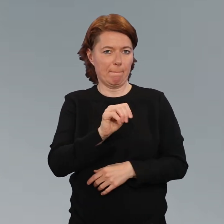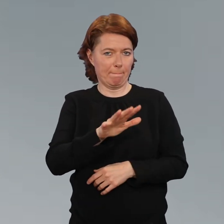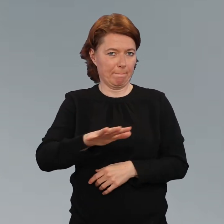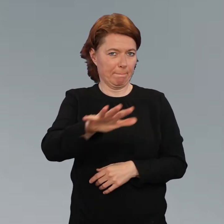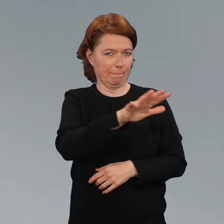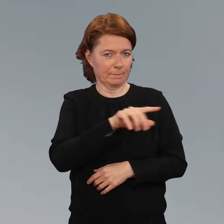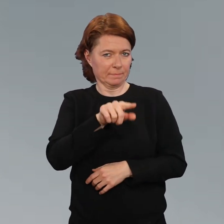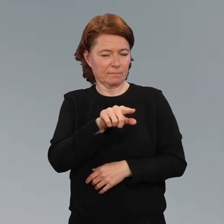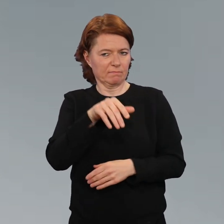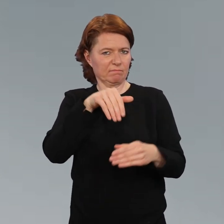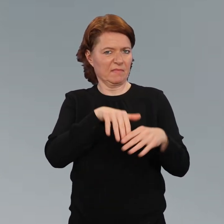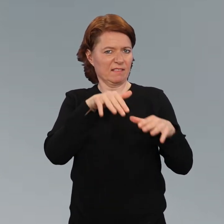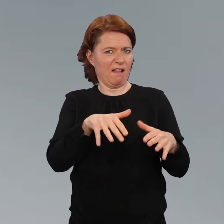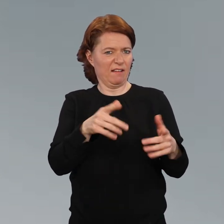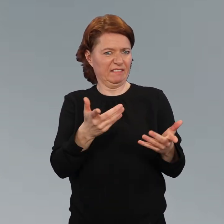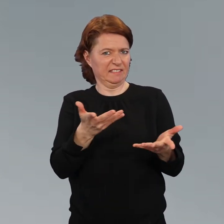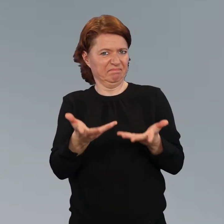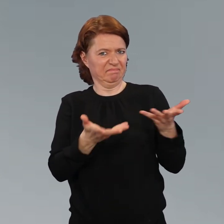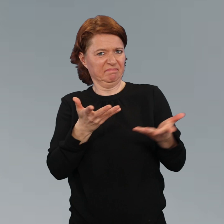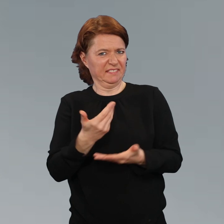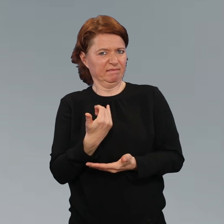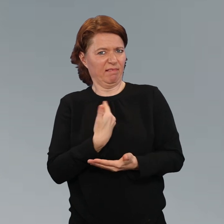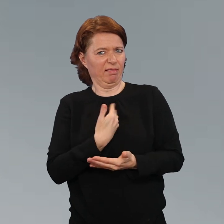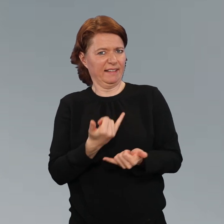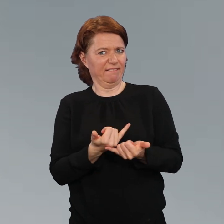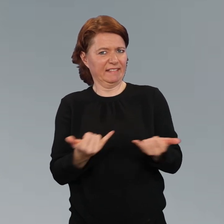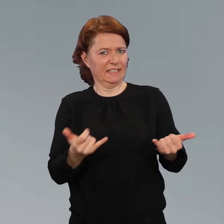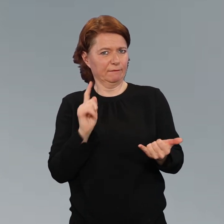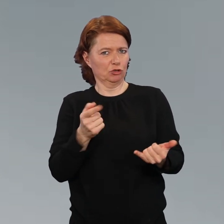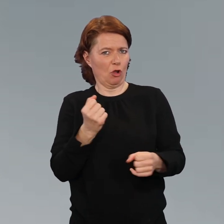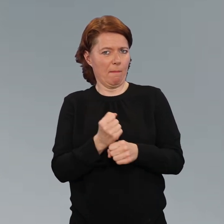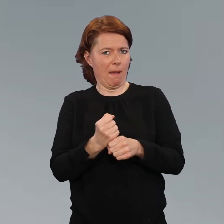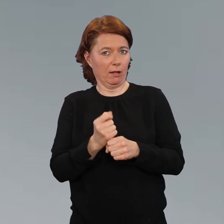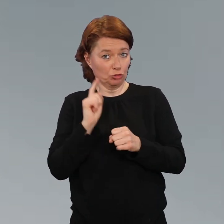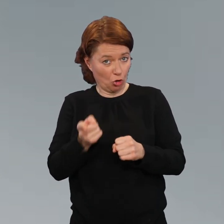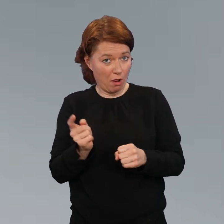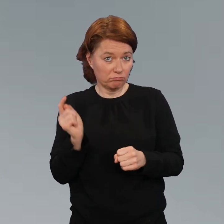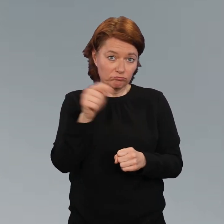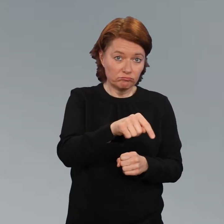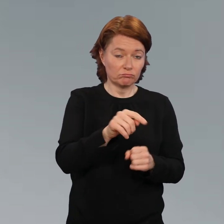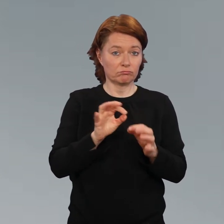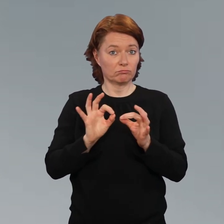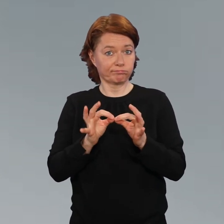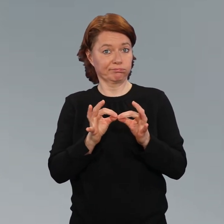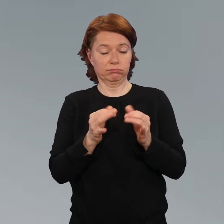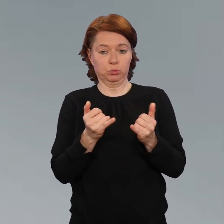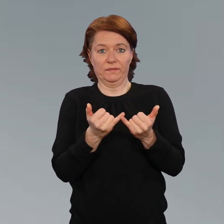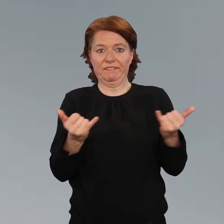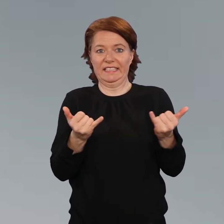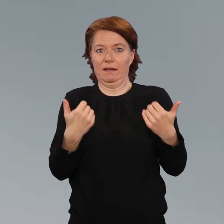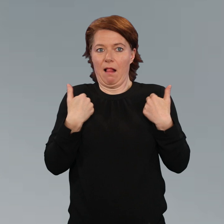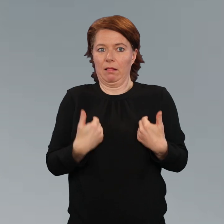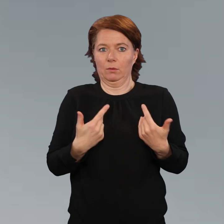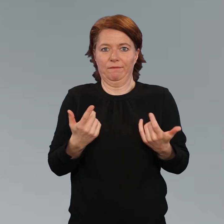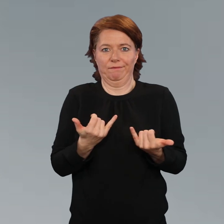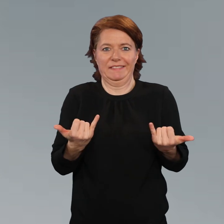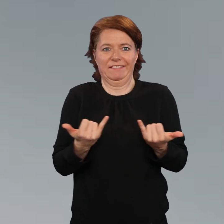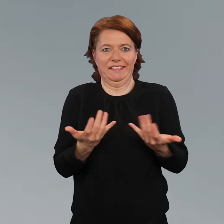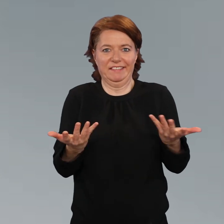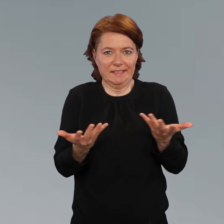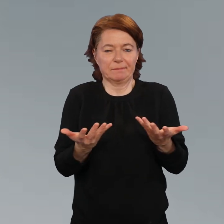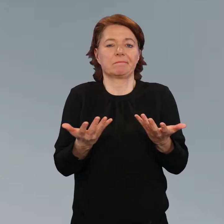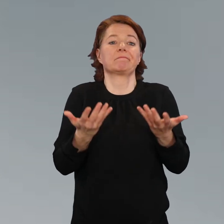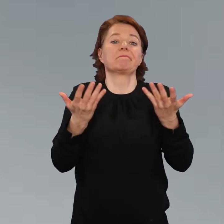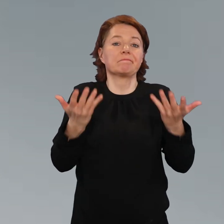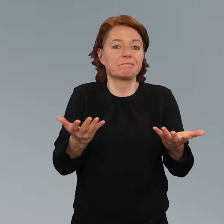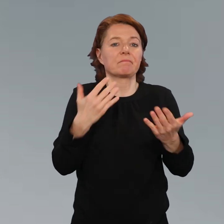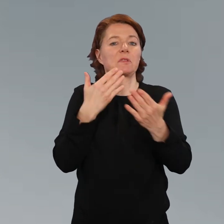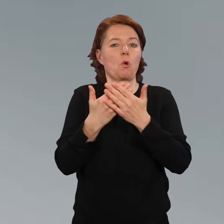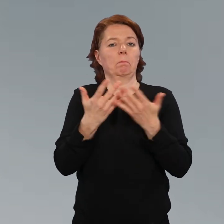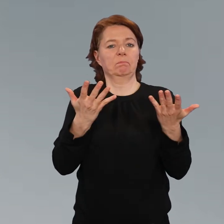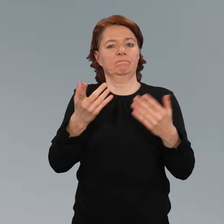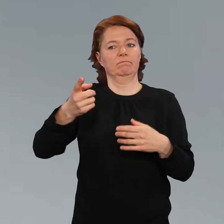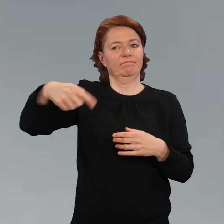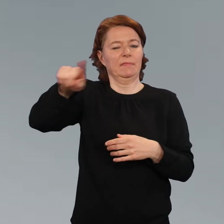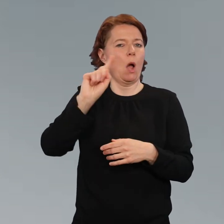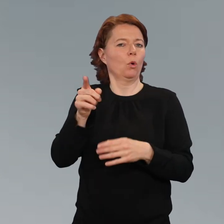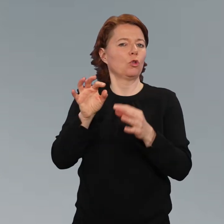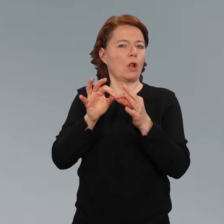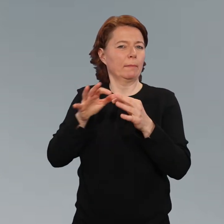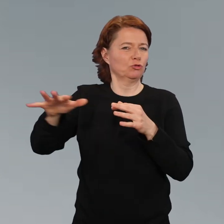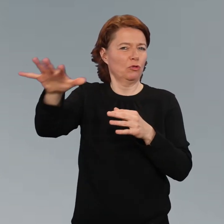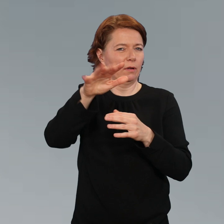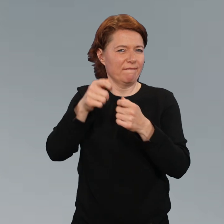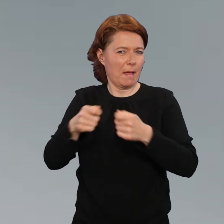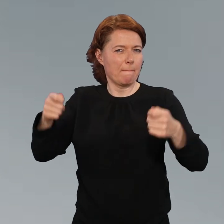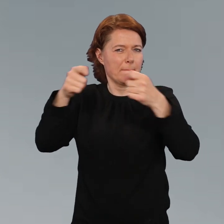erreichen uns auch Fragen zum Dolmetschen. Wie soll damit umgegangen werden, wenn bei Verbänden